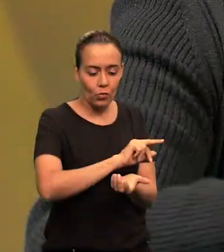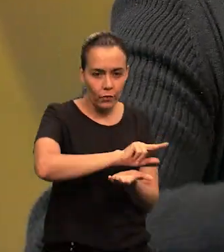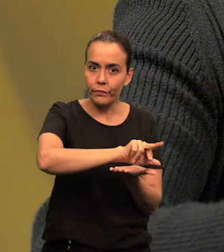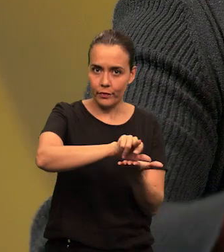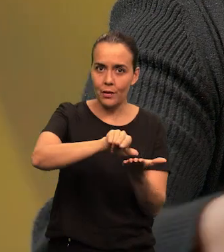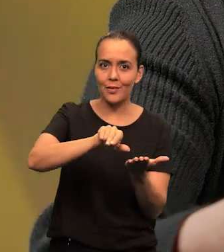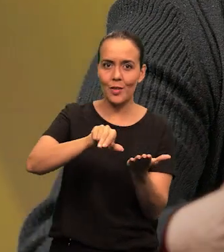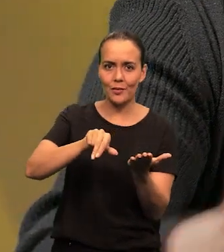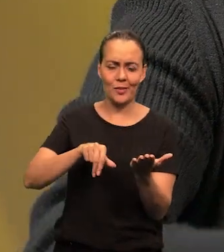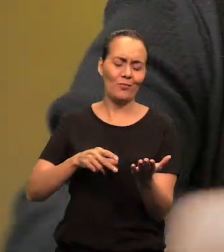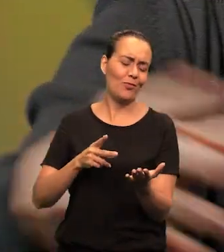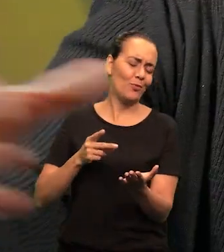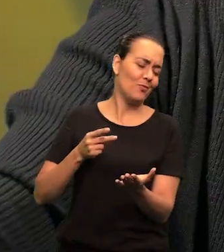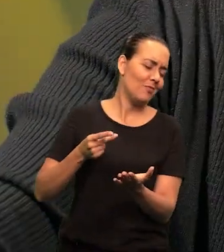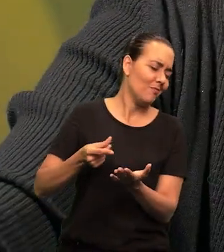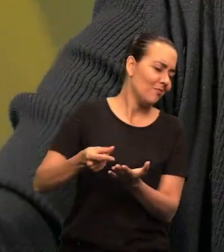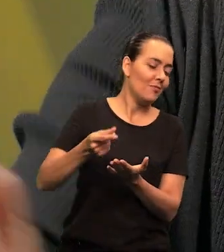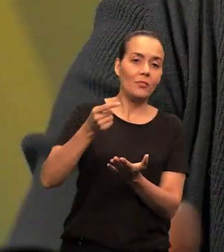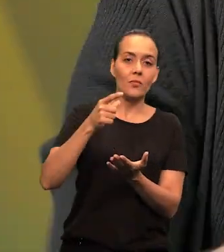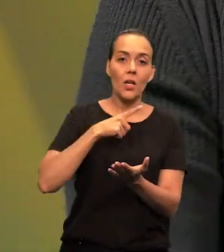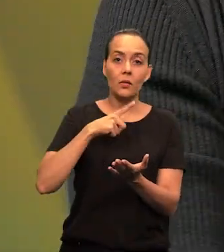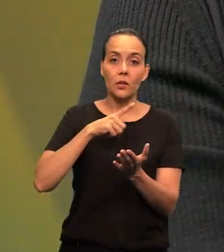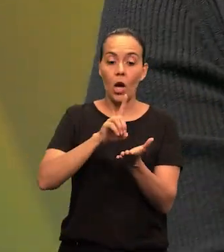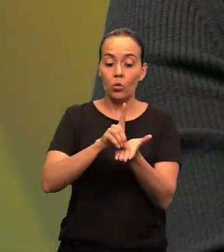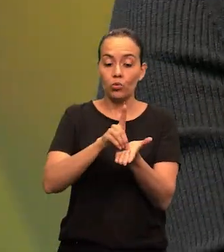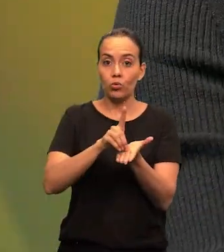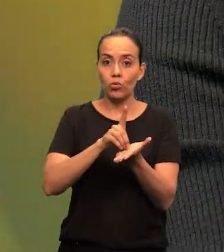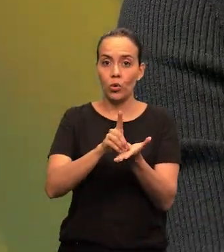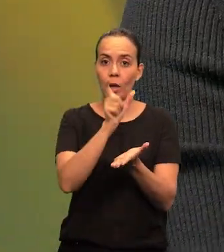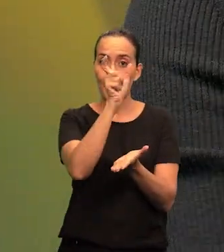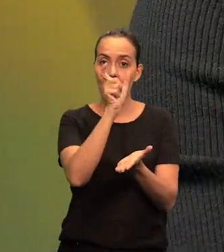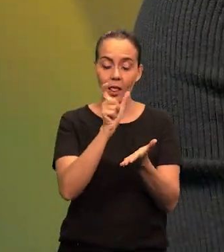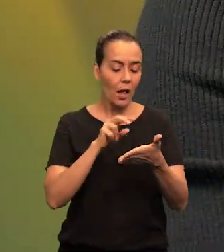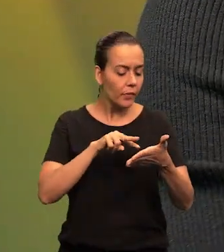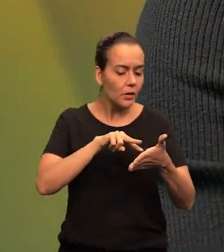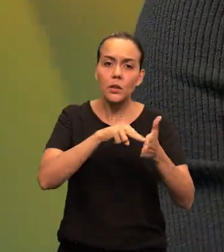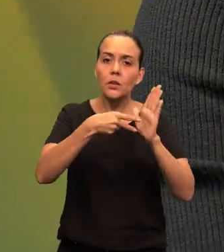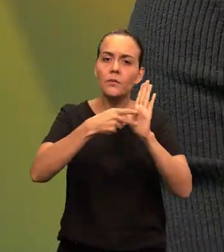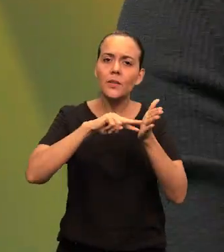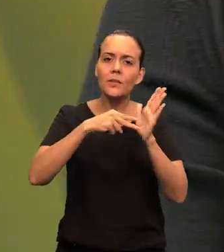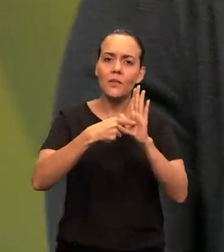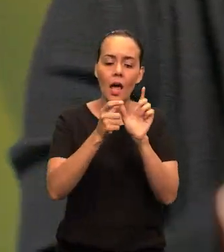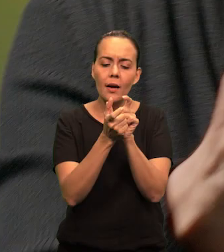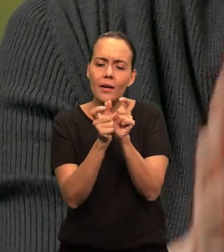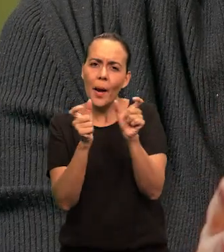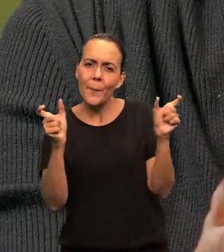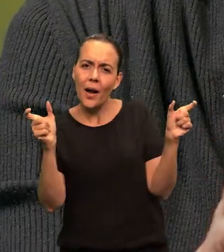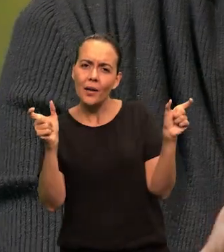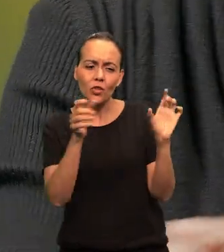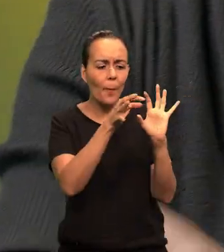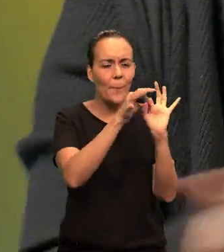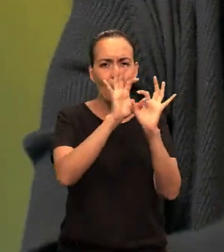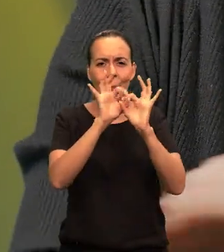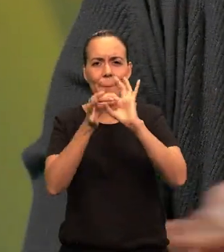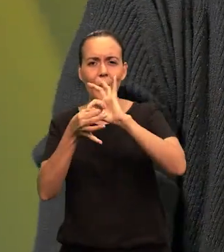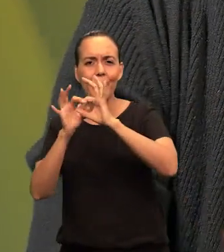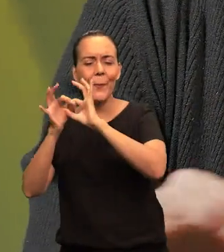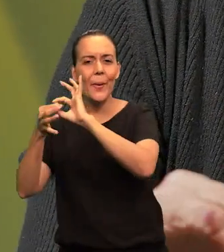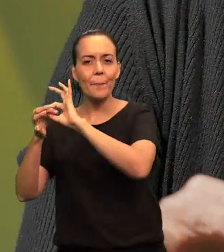como variação, é infinito. Eu tenho um dicionário que me dá as palavras, eu tenho uma gramática que me dá a relação entre as palavras,